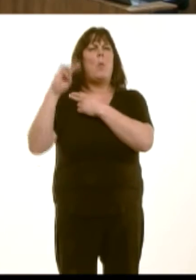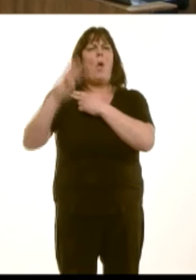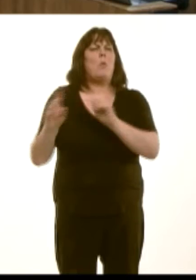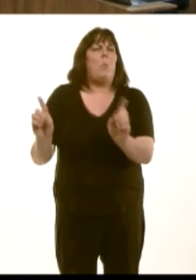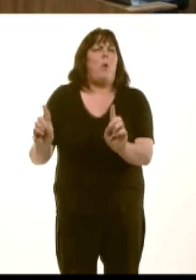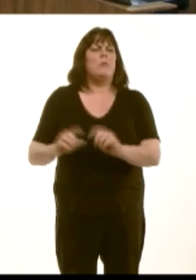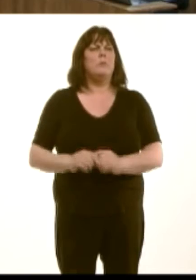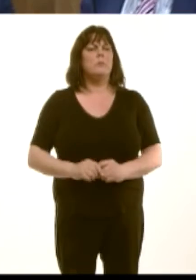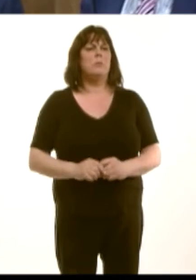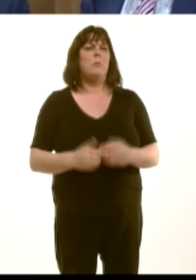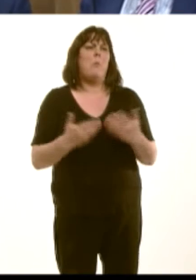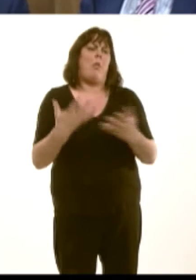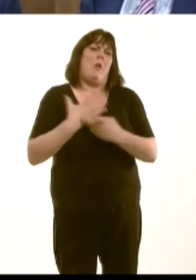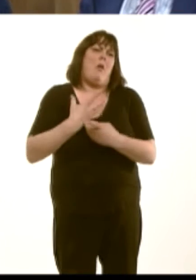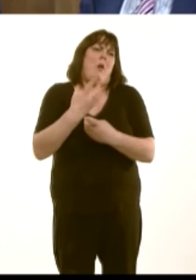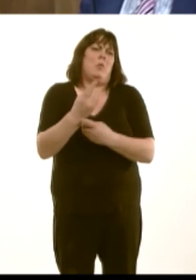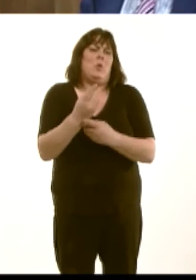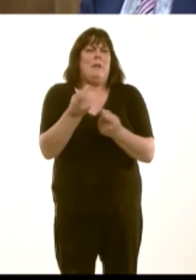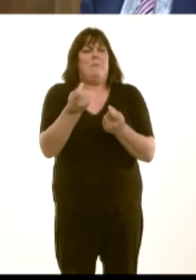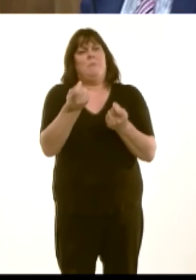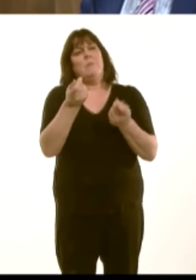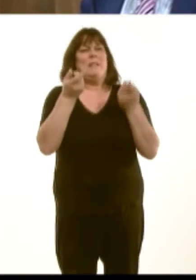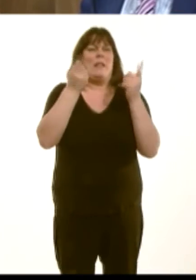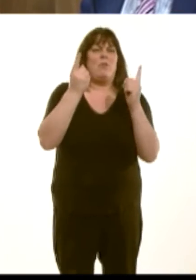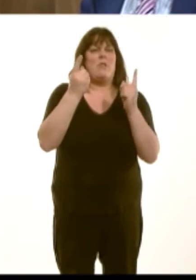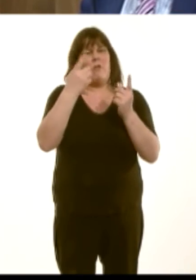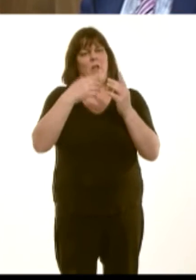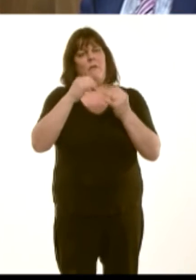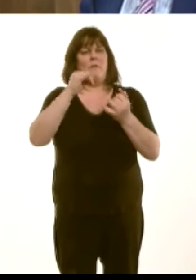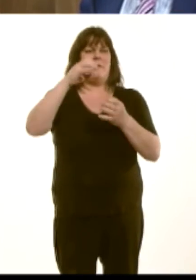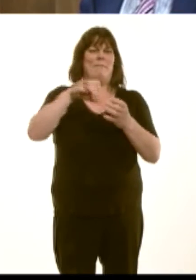Ar Ùl inni ailstrwythuro llywodraeth leol yng Nghymru, wedyn y byddwn ni mewn sefyllfa